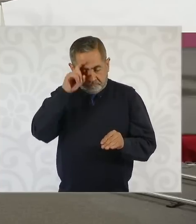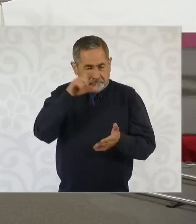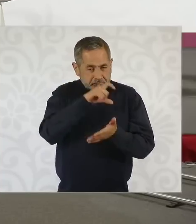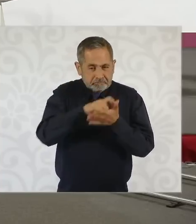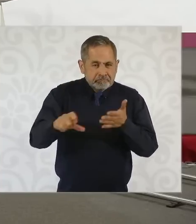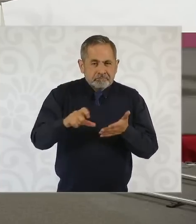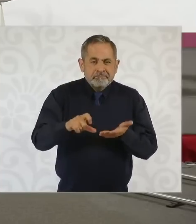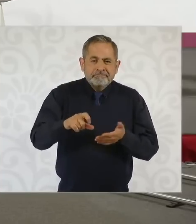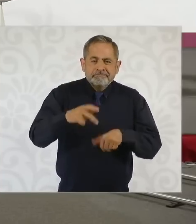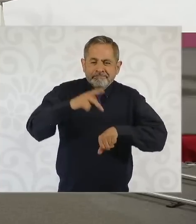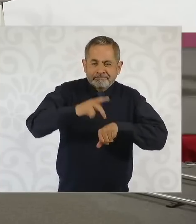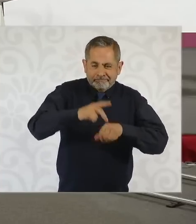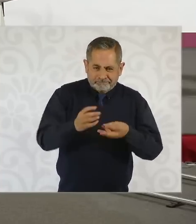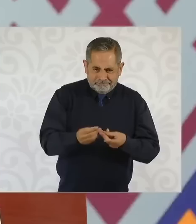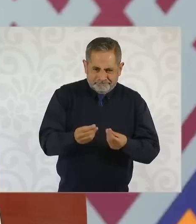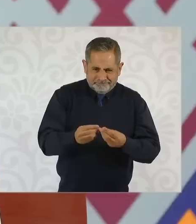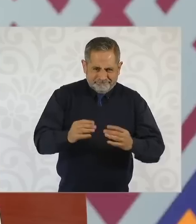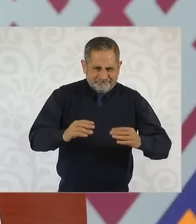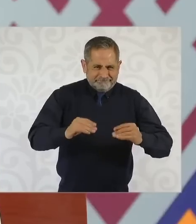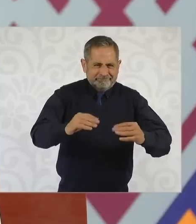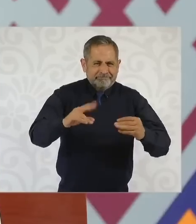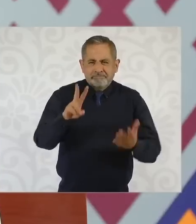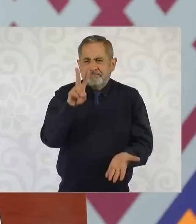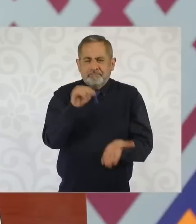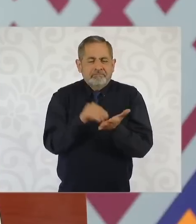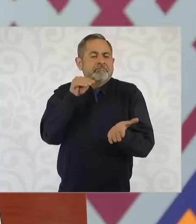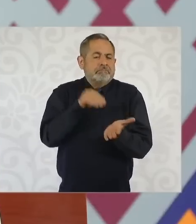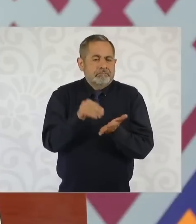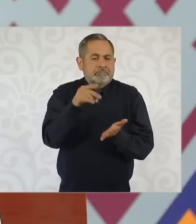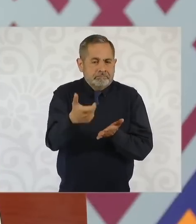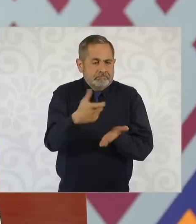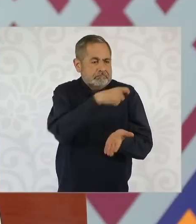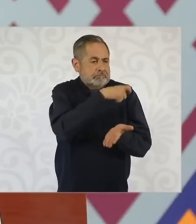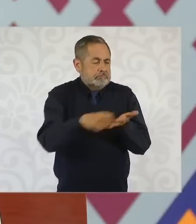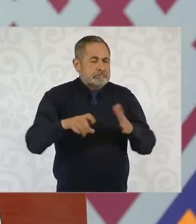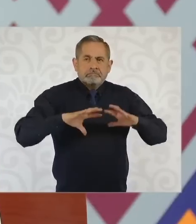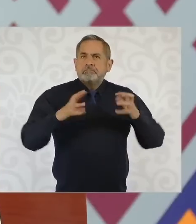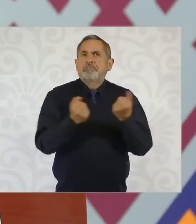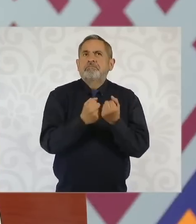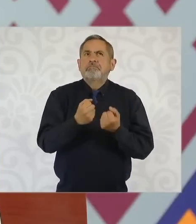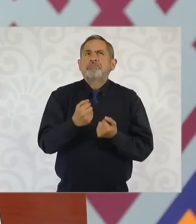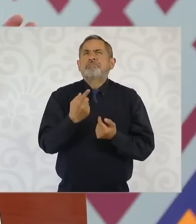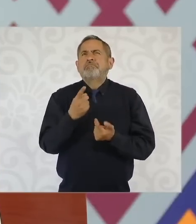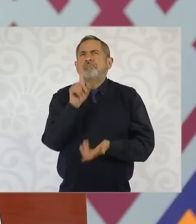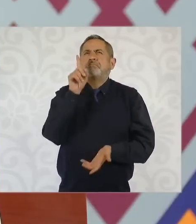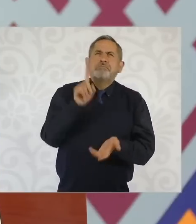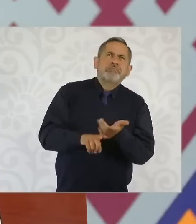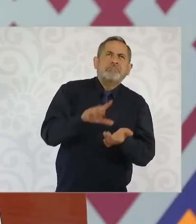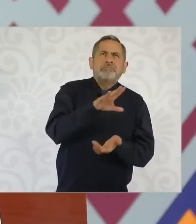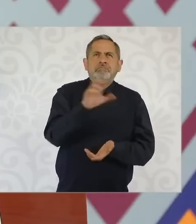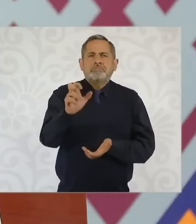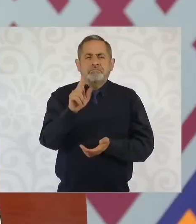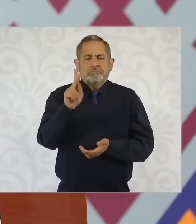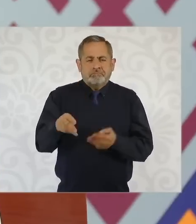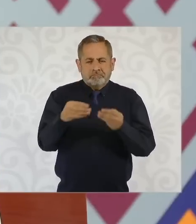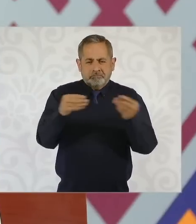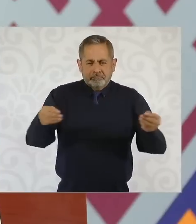puede representar del orden de 2000 millones para atender cerca de 10000 km dependiendo de